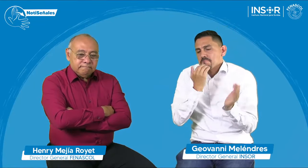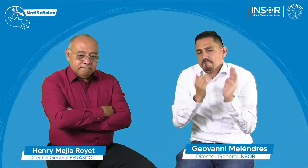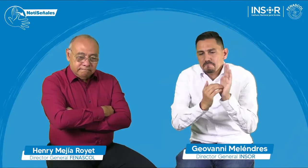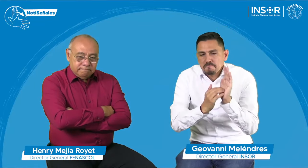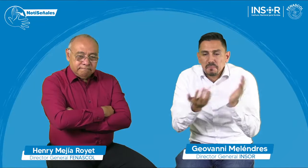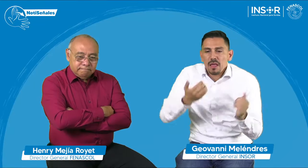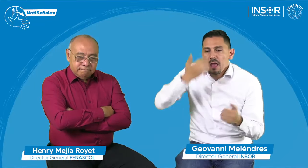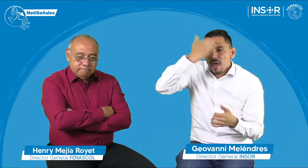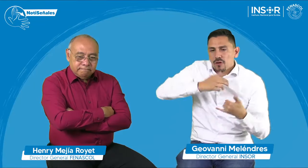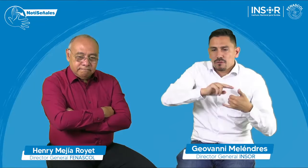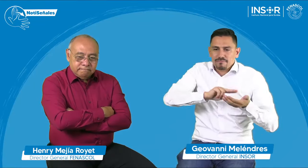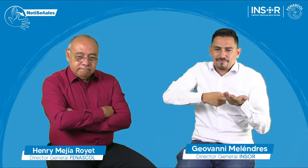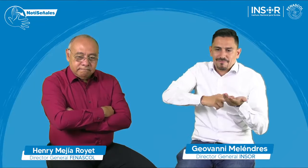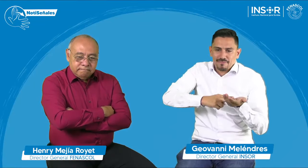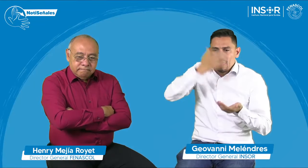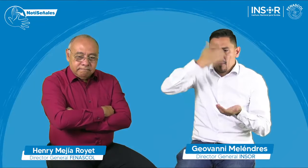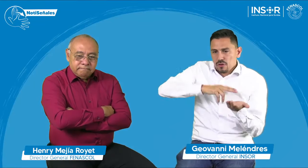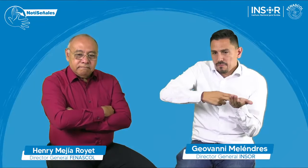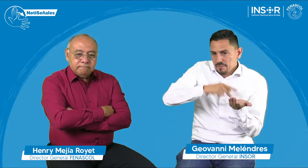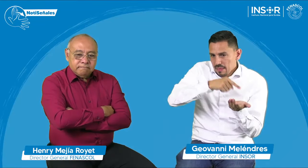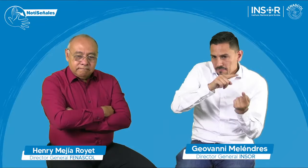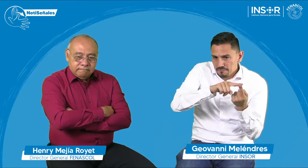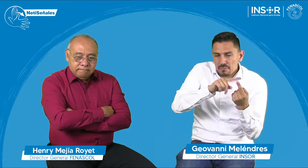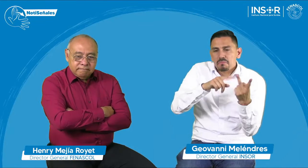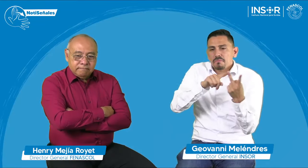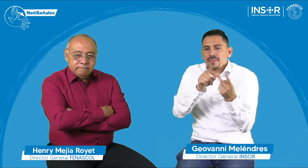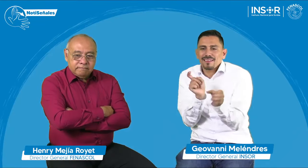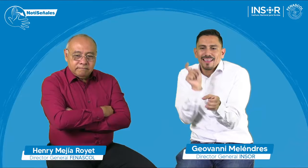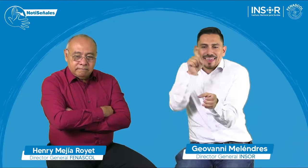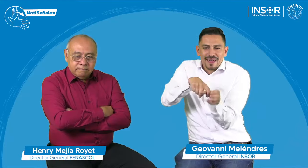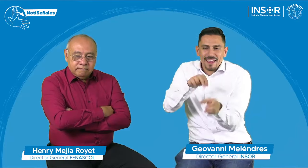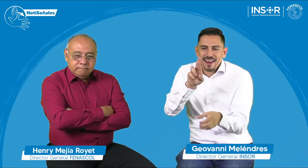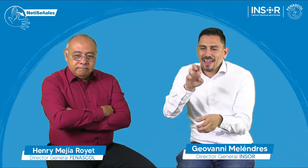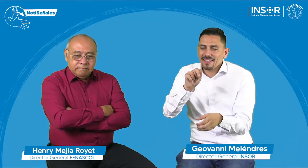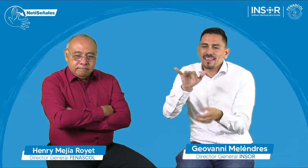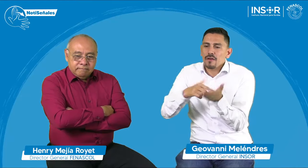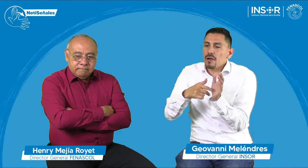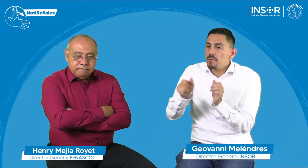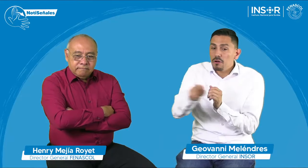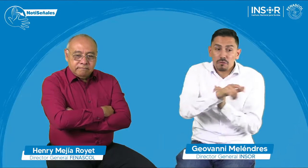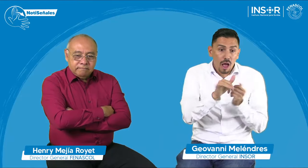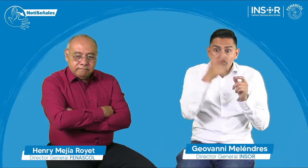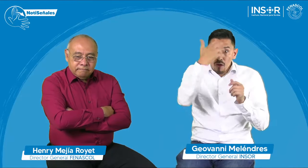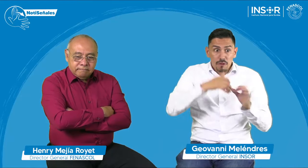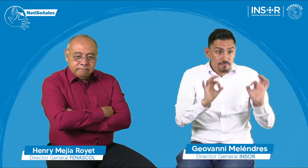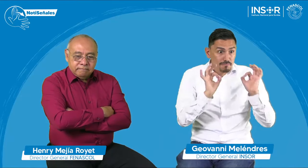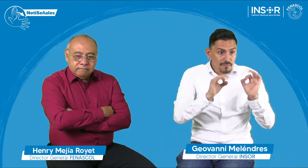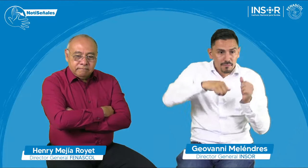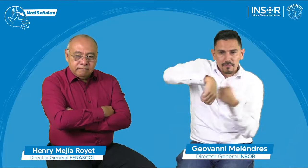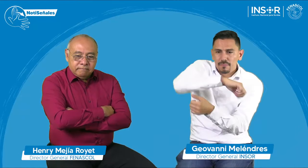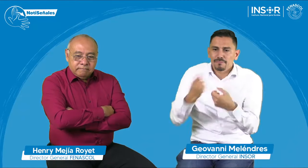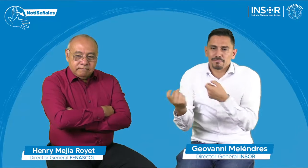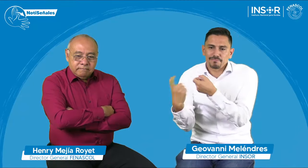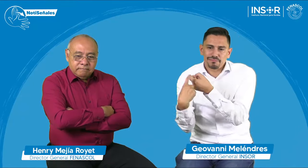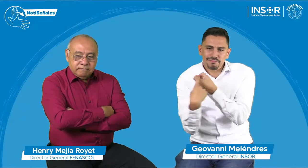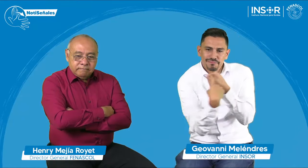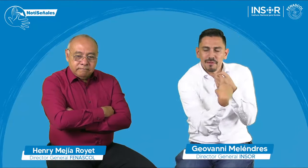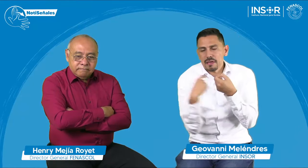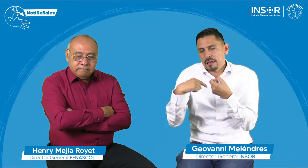llegar. Empezar a implementar realmente ehh estos procesos de para los intérpretes de lengua